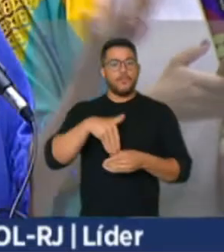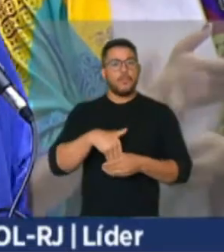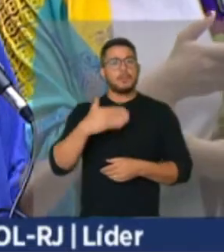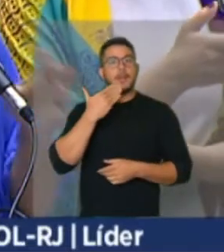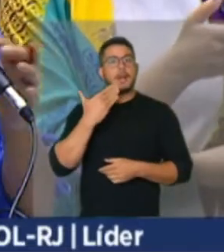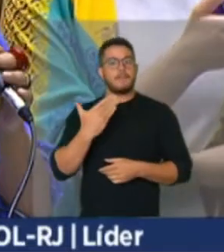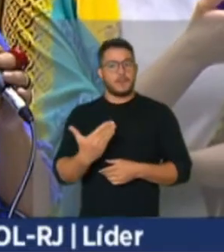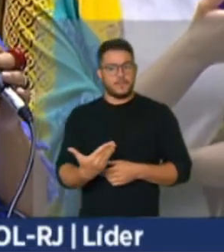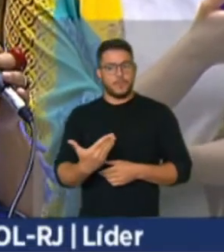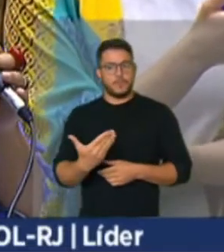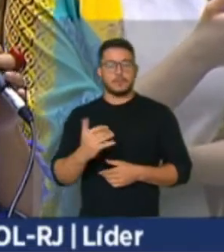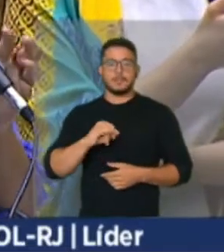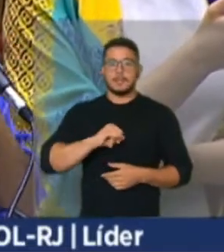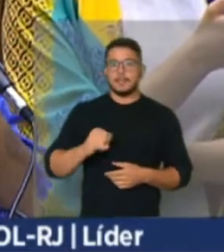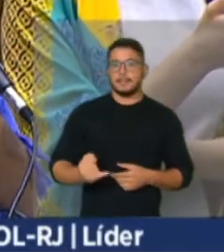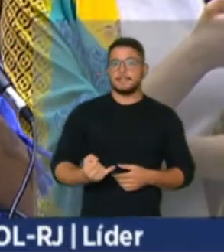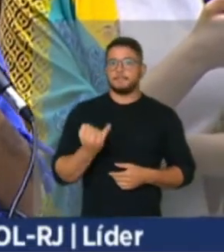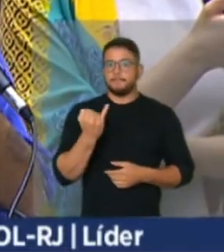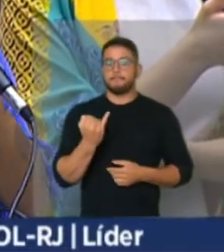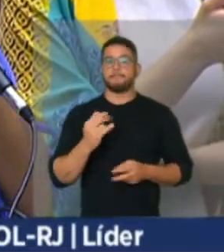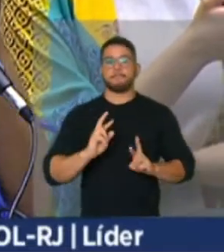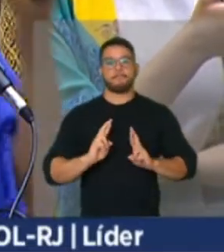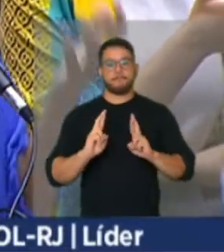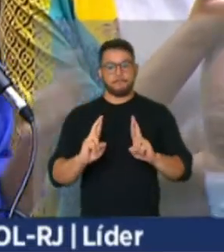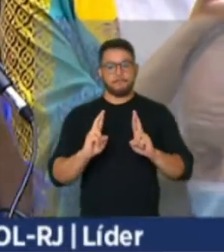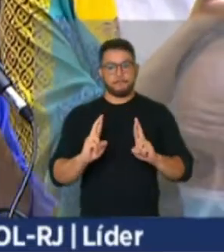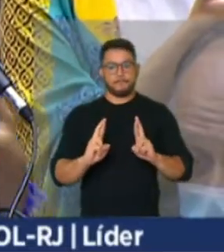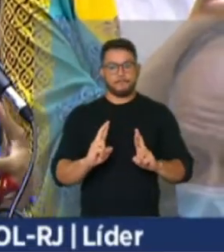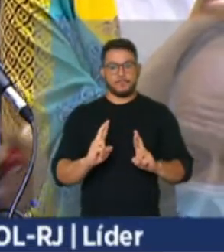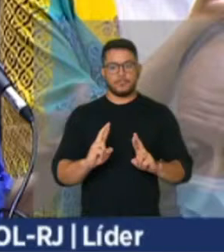E TEMOS A EXPECTATIVA DE QUE O SENADO FAÇA O TRABALHO QUE A SOCIEDADE CIVIL ESPERA DE VER